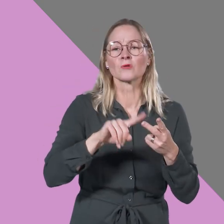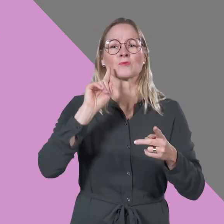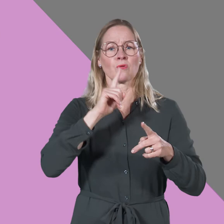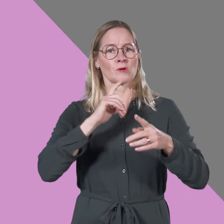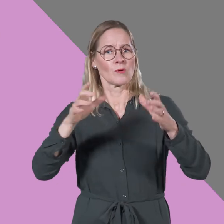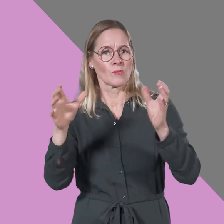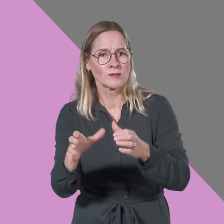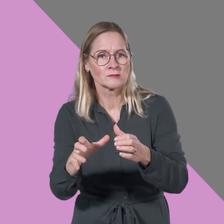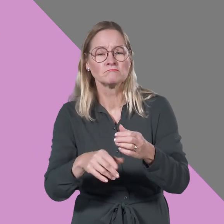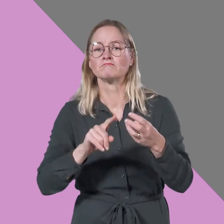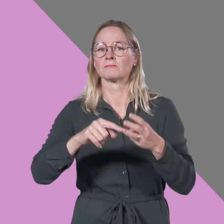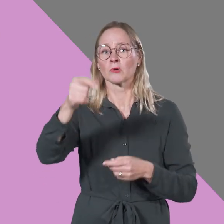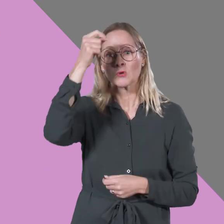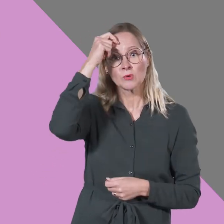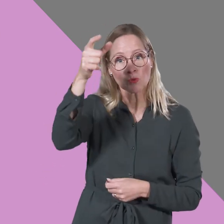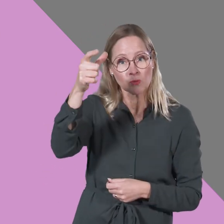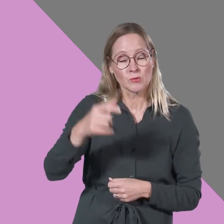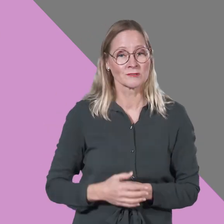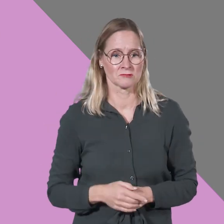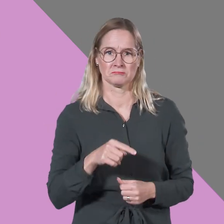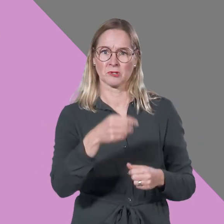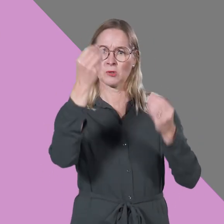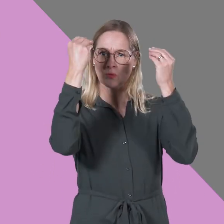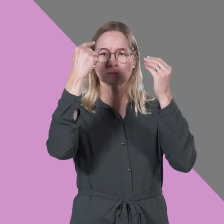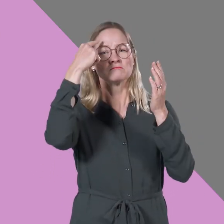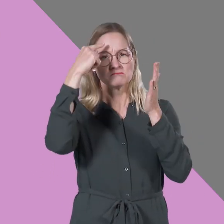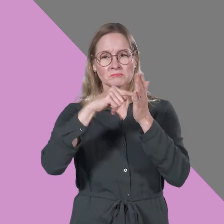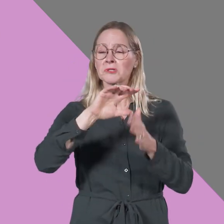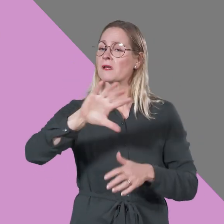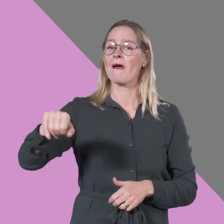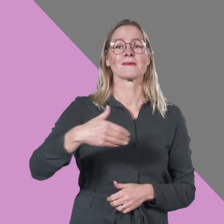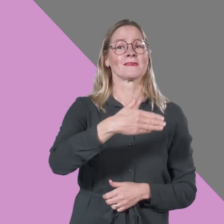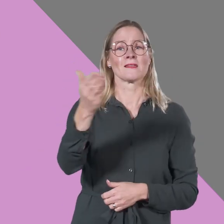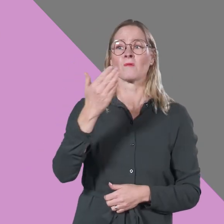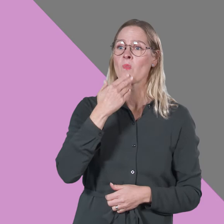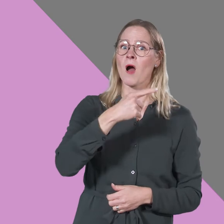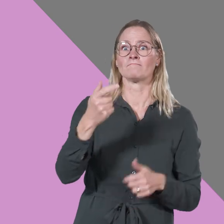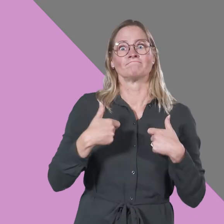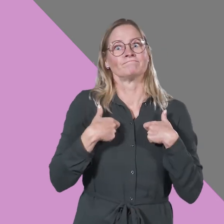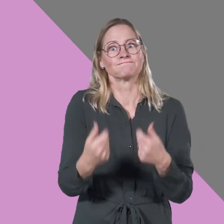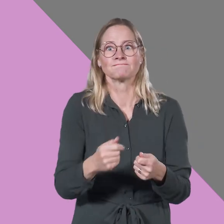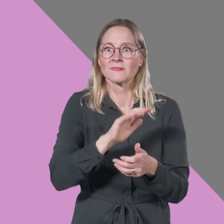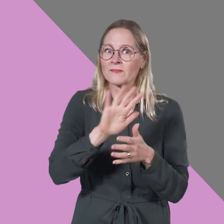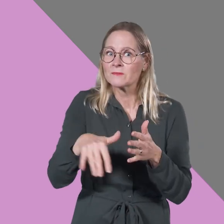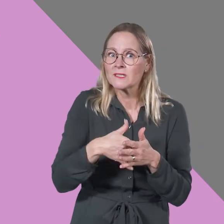kuurojen yhteisöön ja kulttuuriin, ja se on suunnattu kaikille viittomakielestä, -